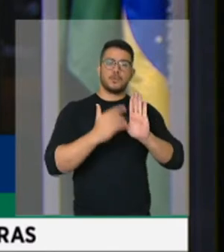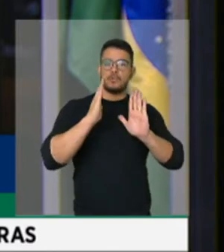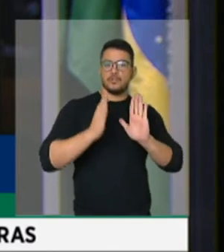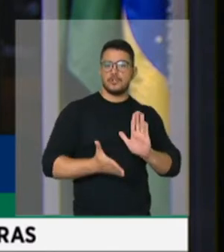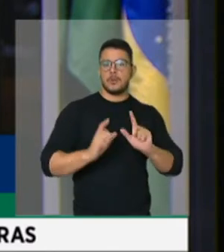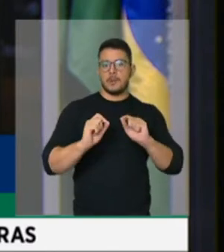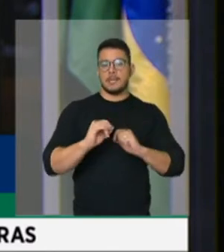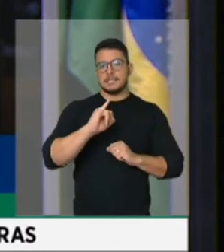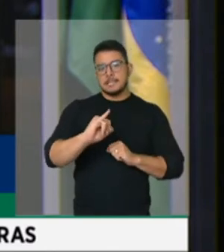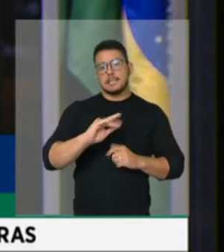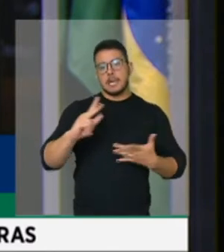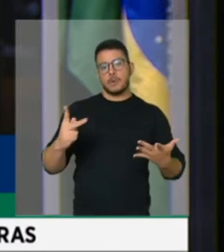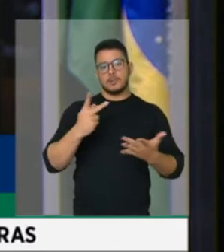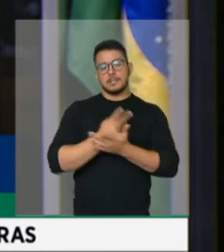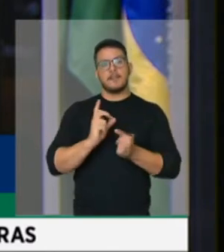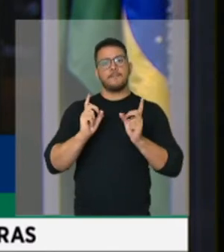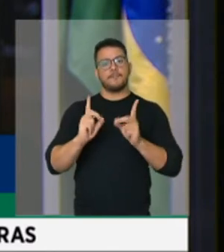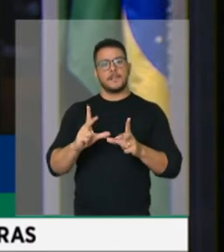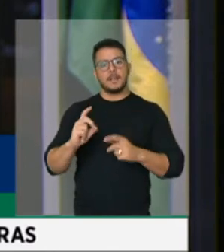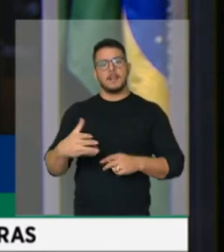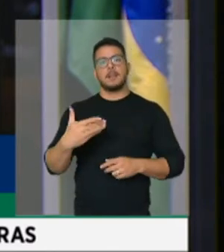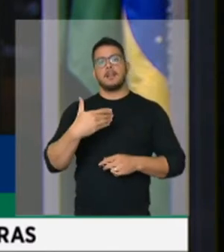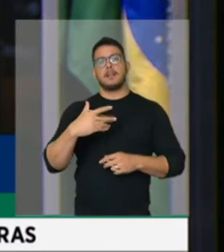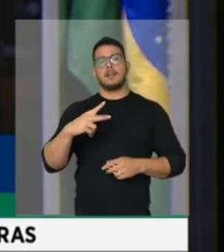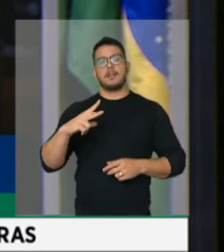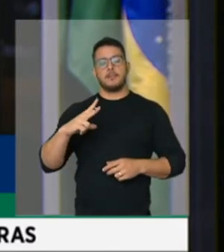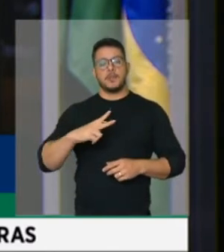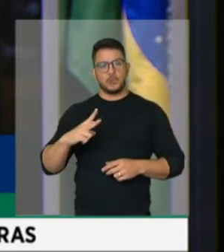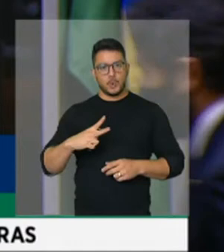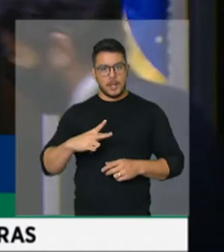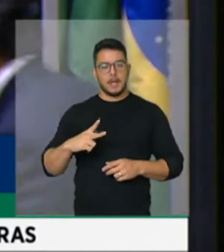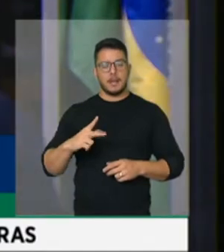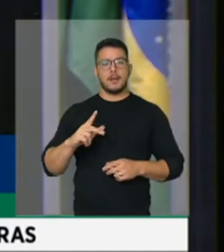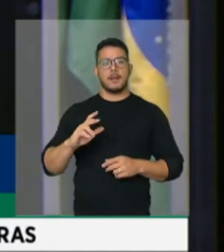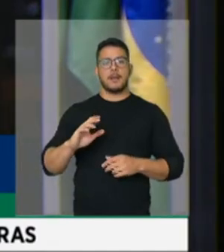DESESTATIZAÇÃO PERMITINDO A LIBERAÇÃO DE ENTRADA ILEGAIS LIMITAM OPÇÕES DE GESTÃO DE EMPRESAS ESTATAIS. CONFORME